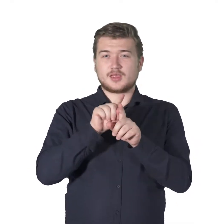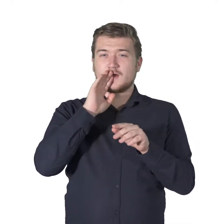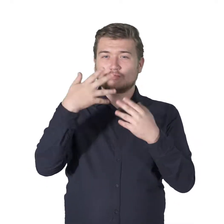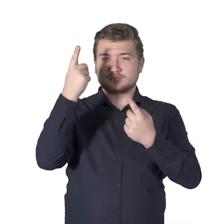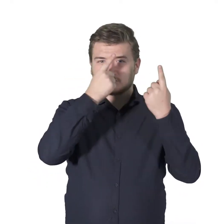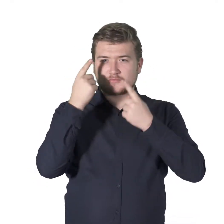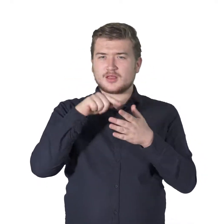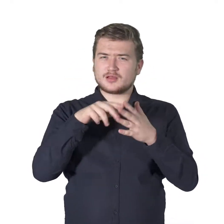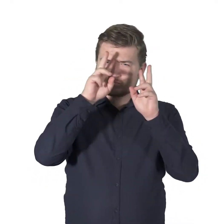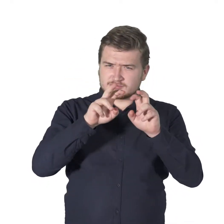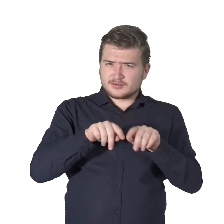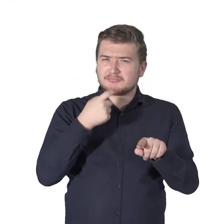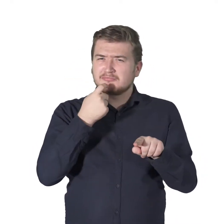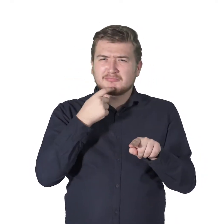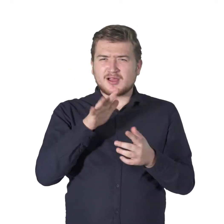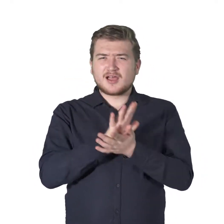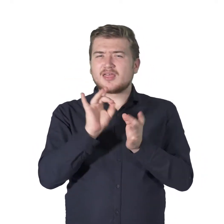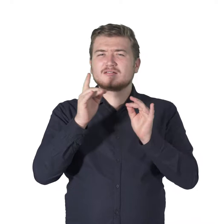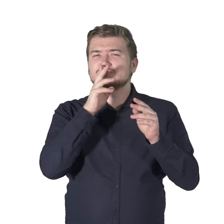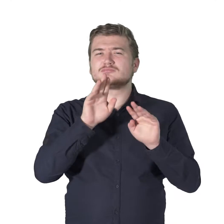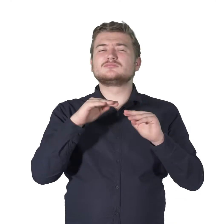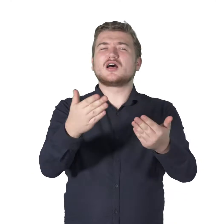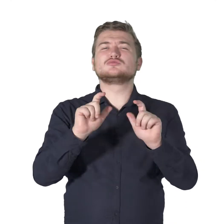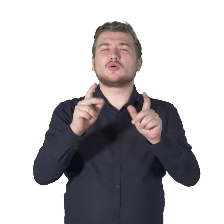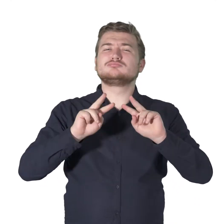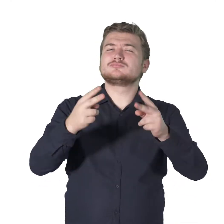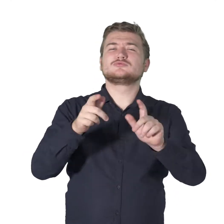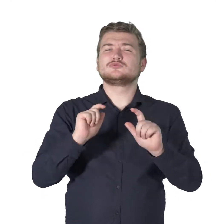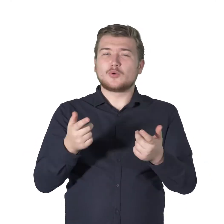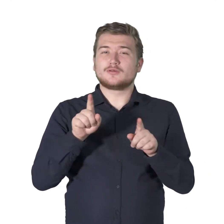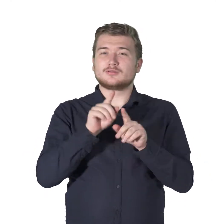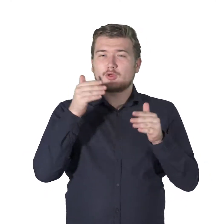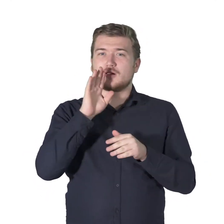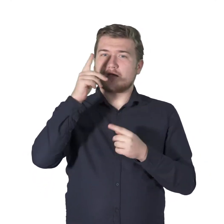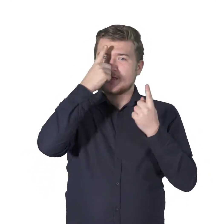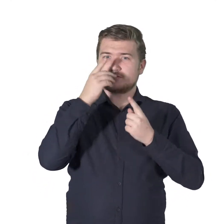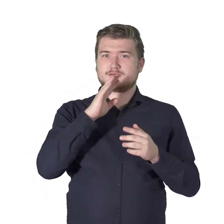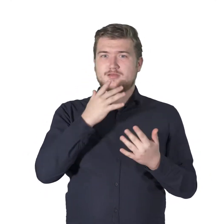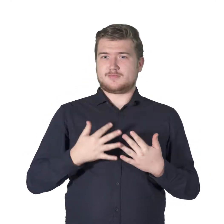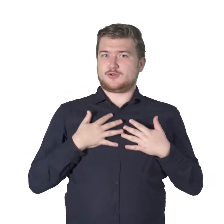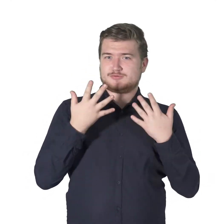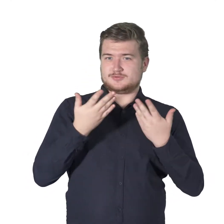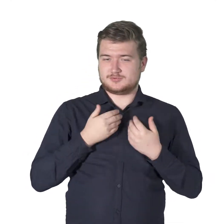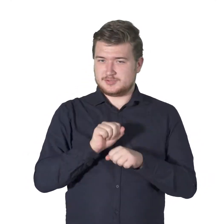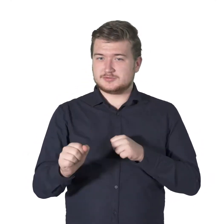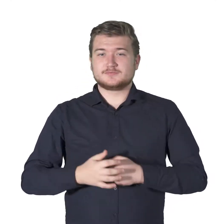możliwości wpływu na ich znaczenie i przekaz emocjonalny.